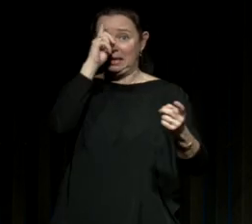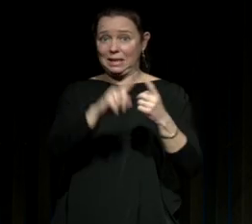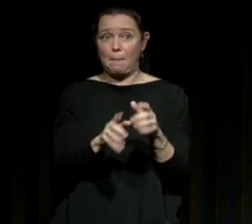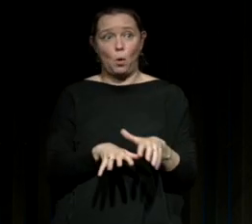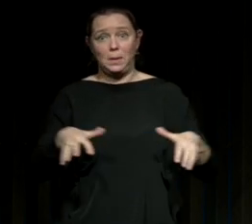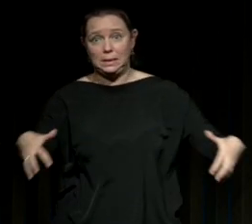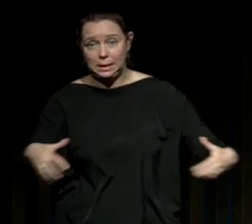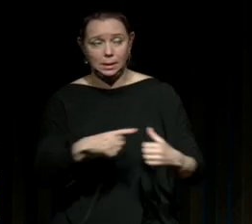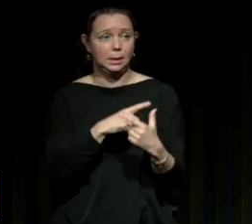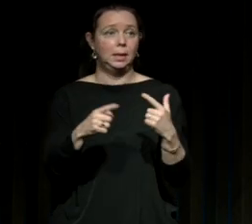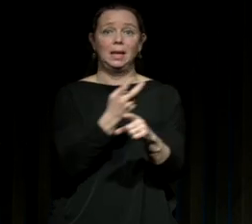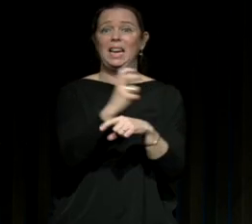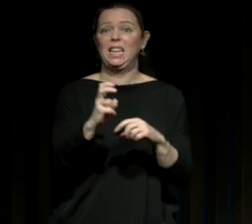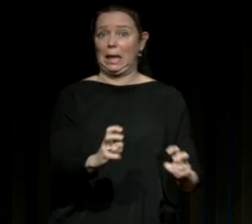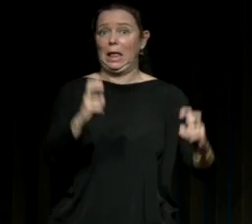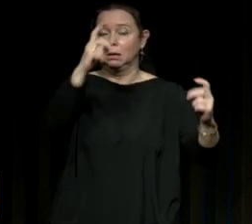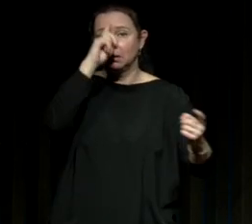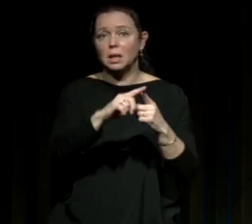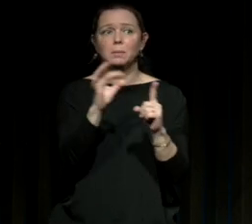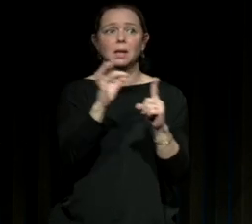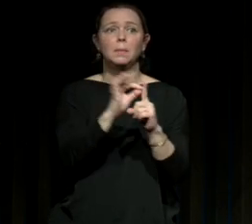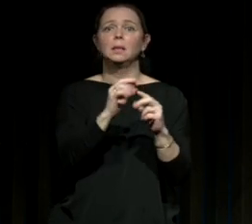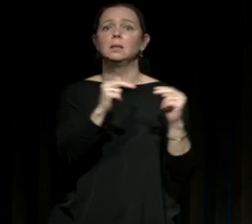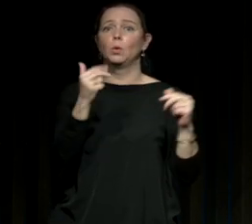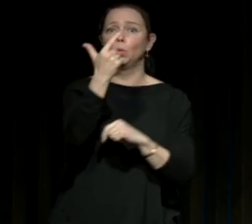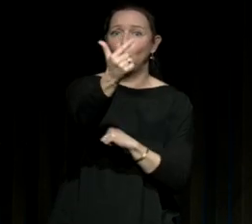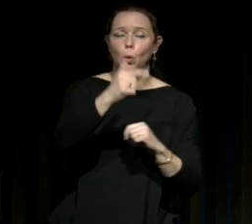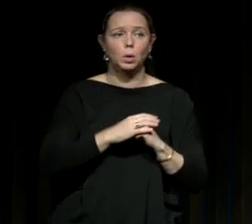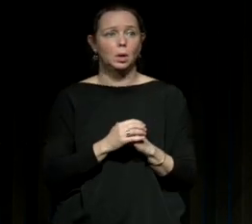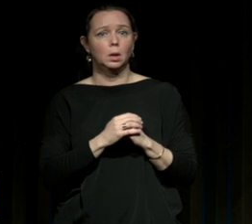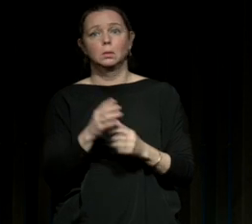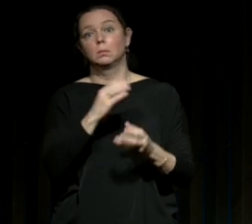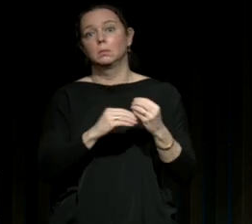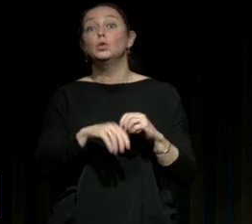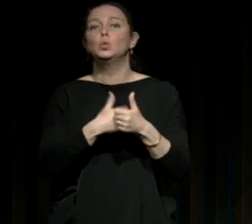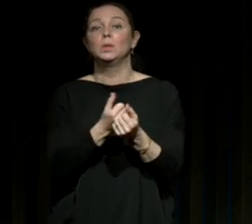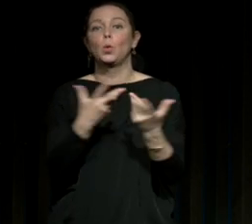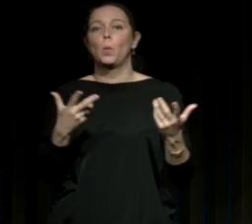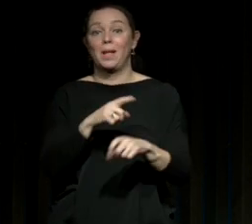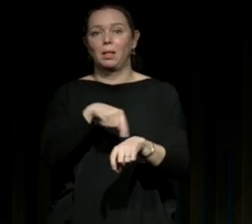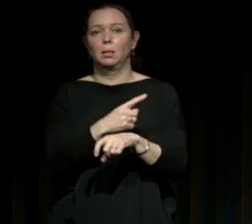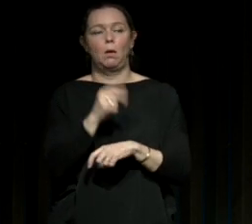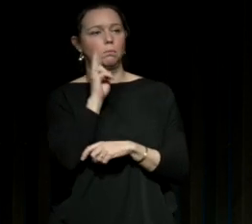risque relatif de diabète de type 2 avec le nombre d'heures passées devant la télé donc l'inactivité